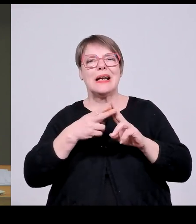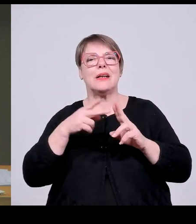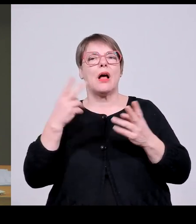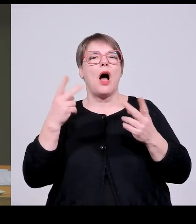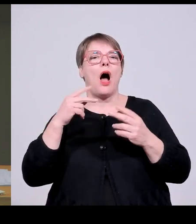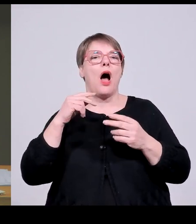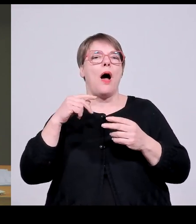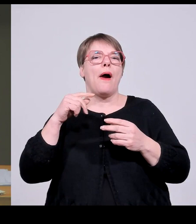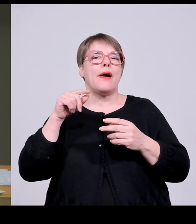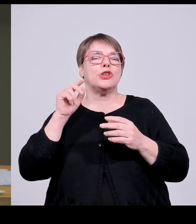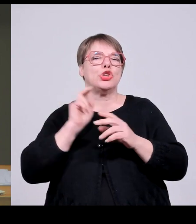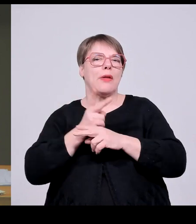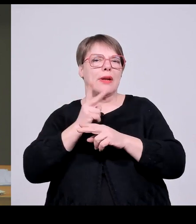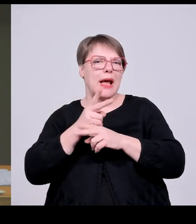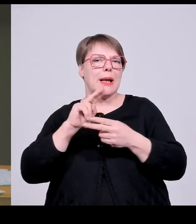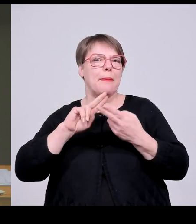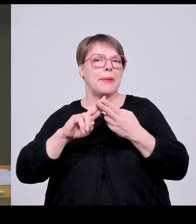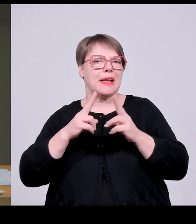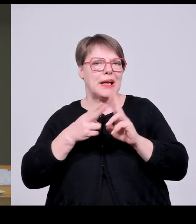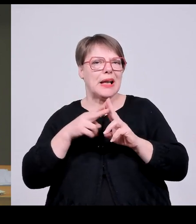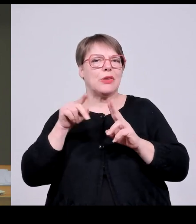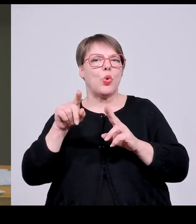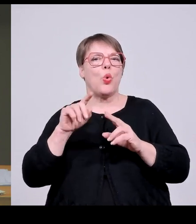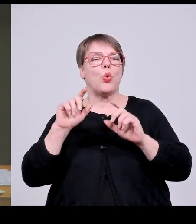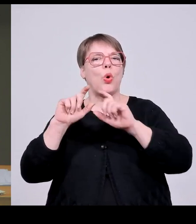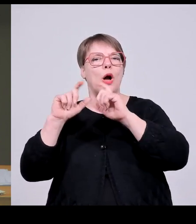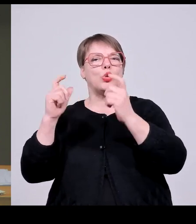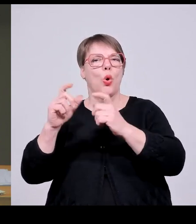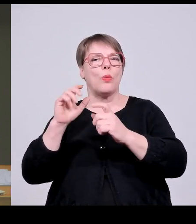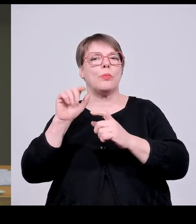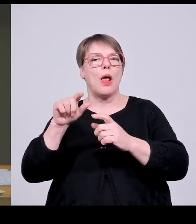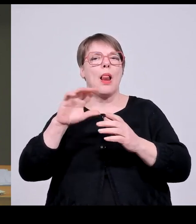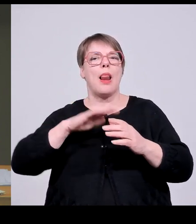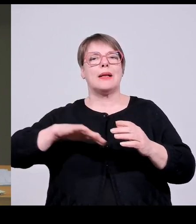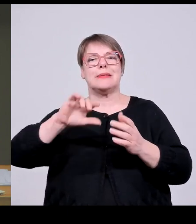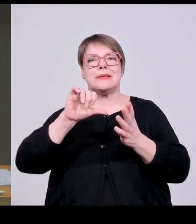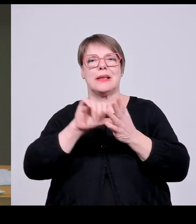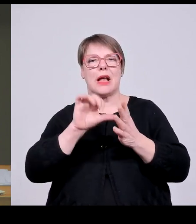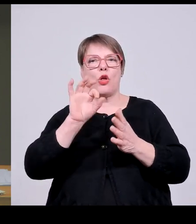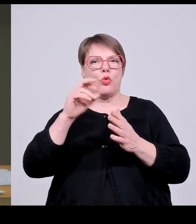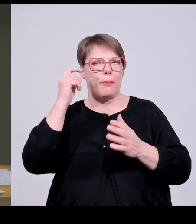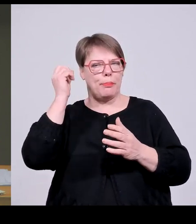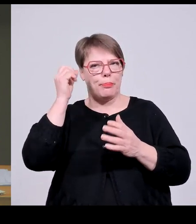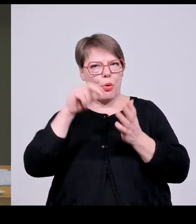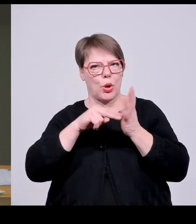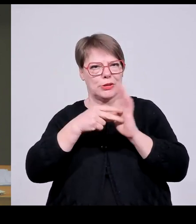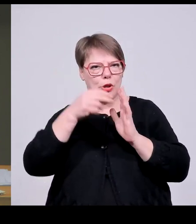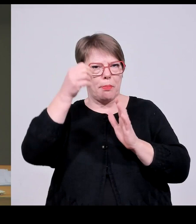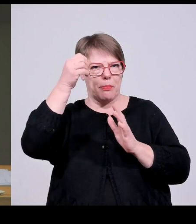Die Wahl eines Mitglieds des Beirats der Stadtwerke GmbH und den Tagesordnungspunkt 12 die Drucksache 19 279: die Wahl